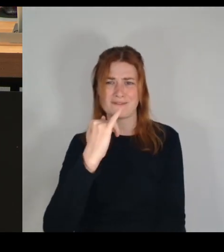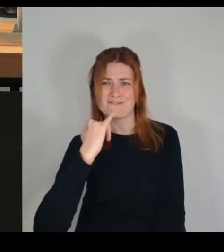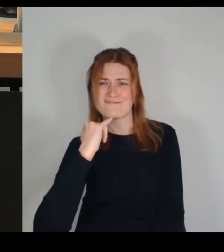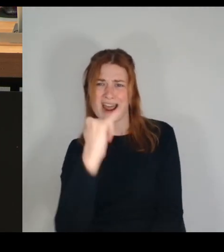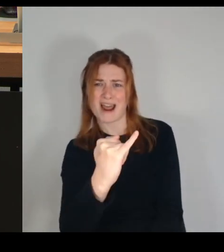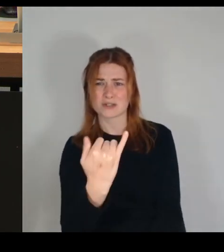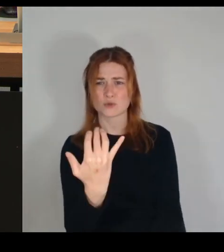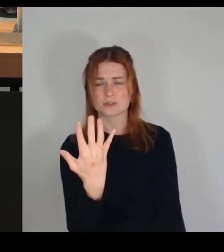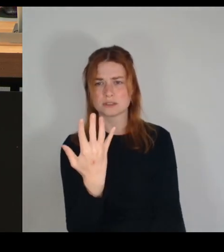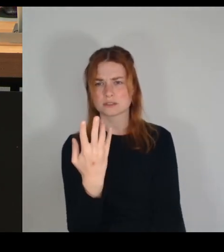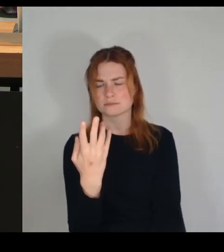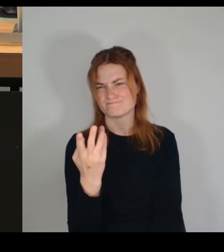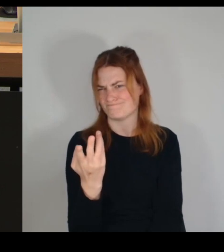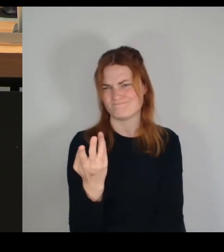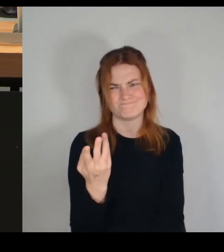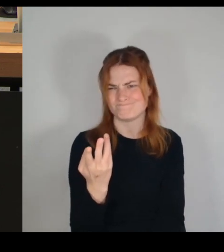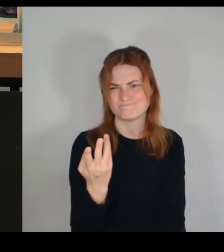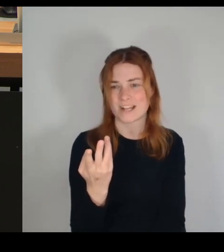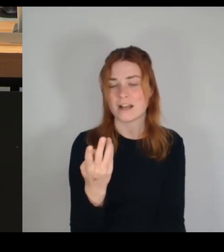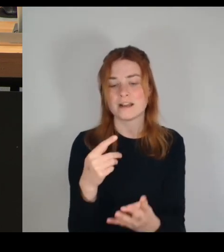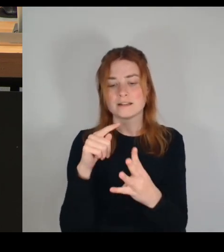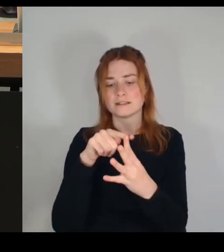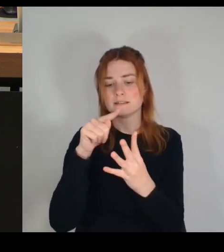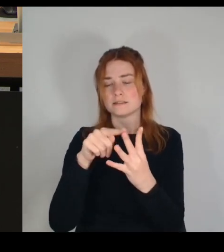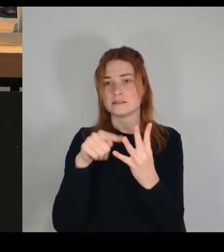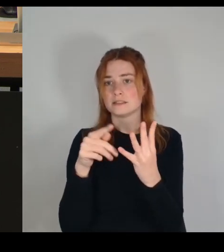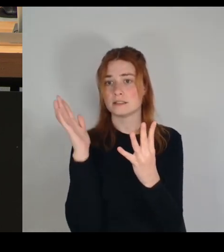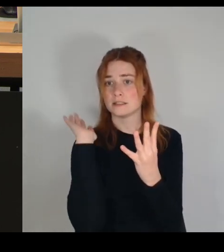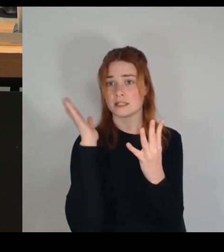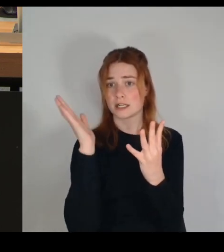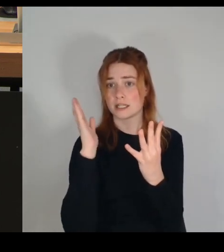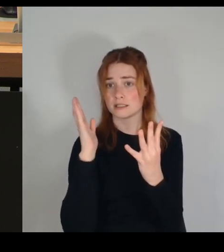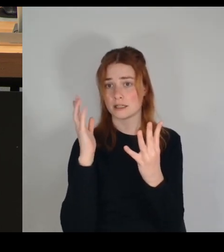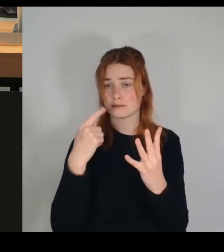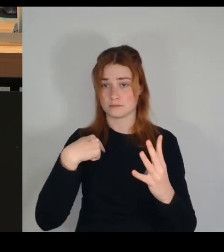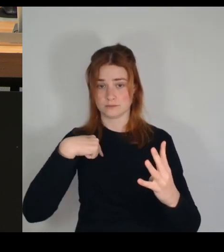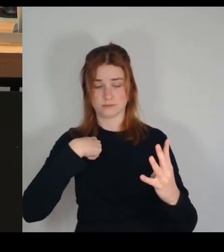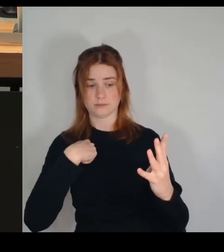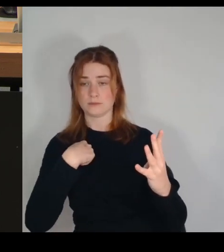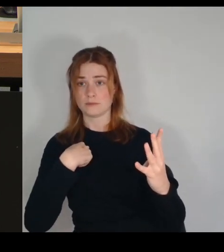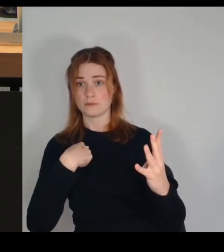hier geredet haben, verachten die Berliner, und zwar im maximalen Maße. Schlimmer geht es gar